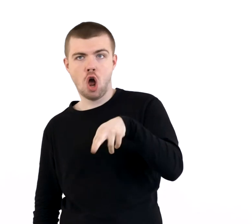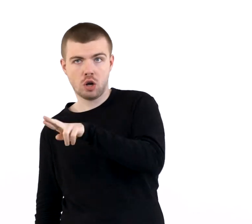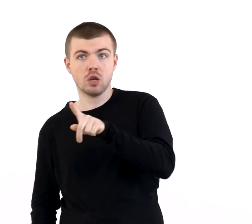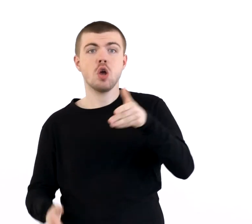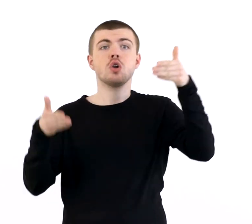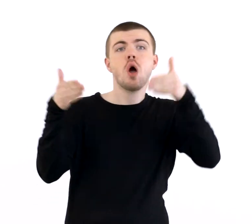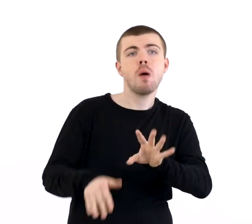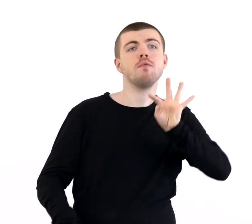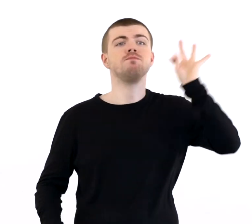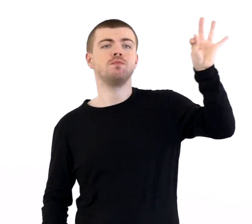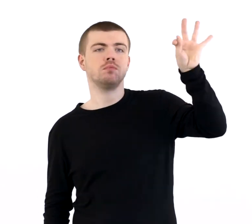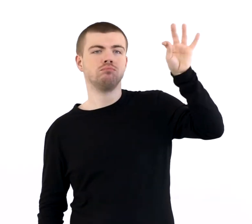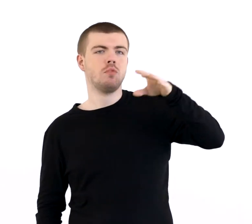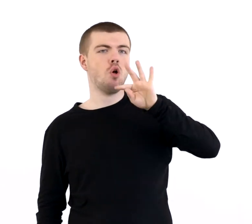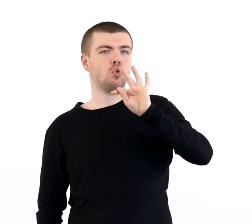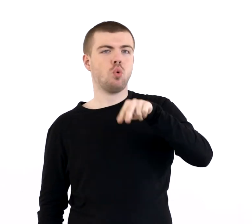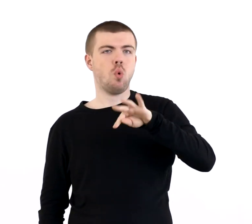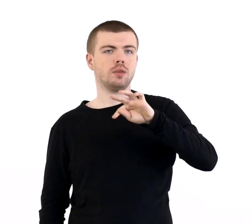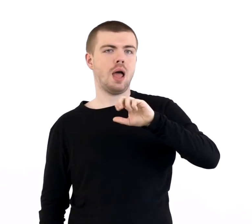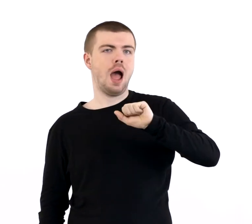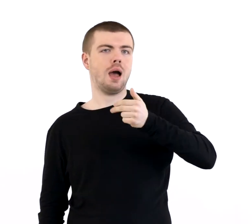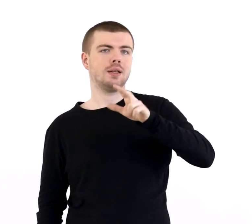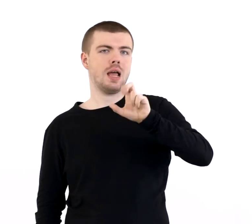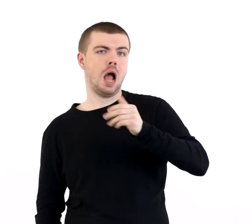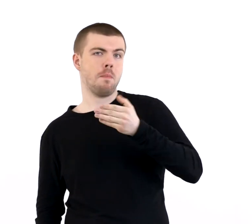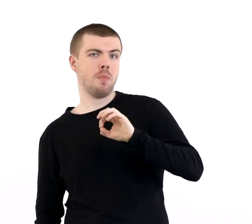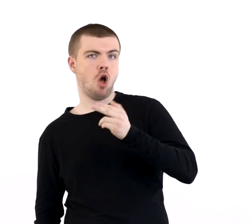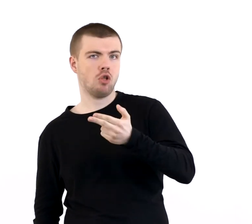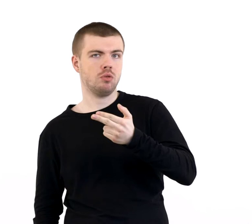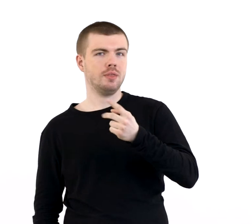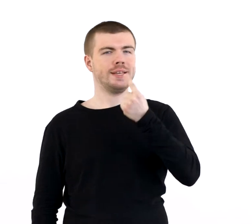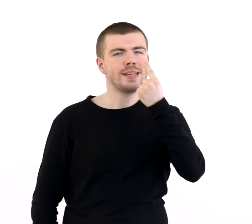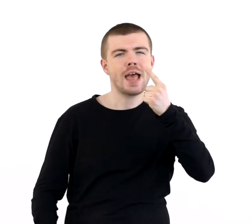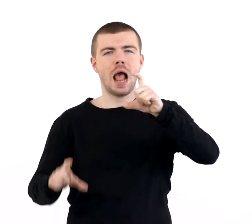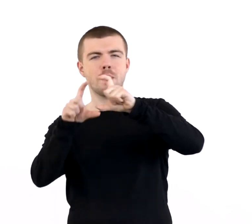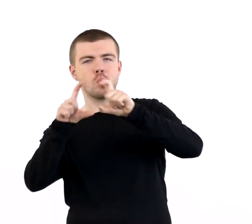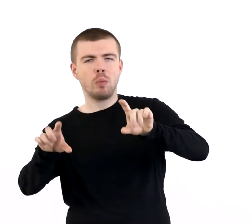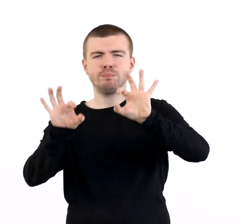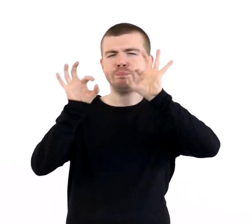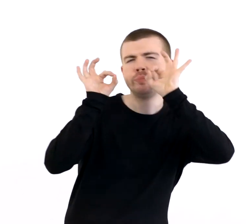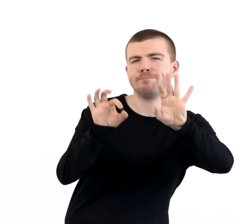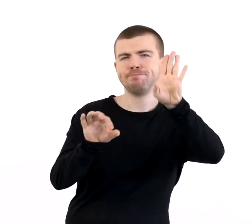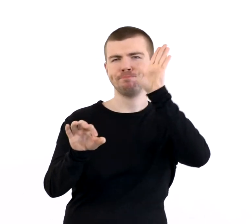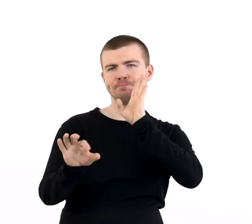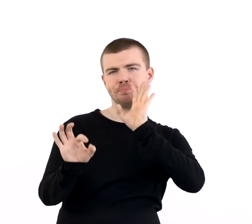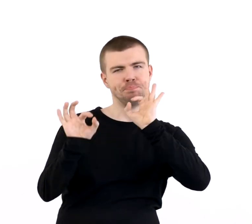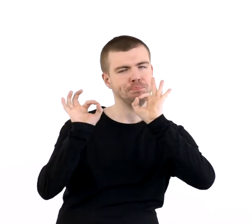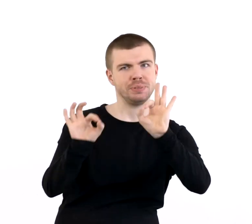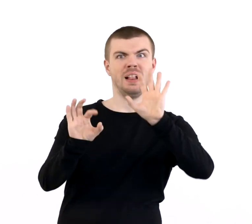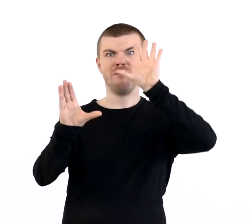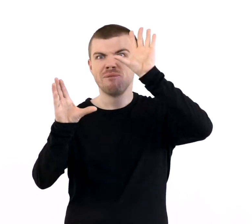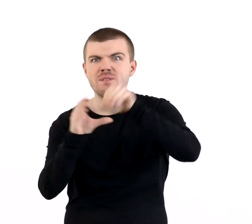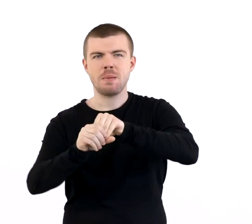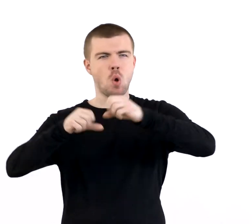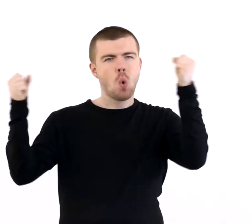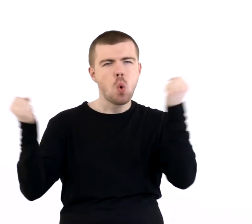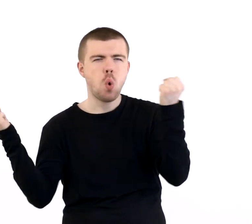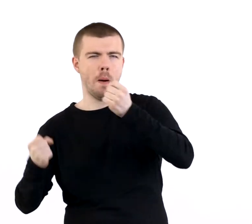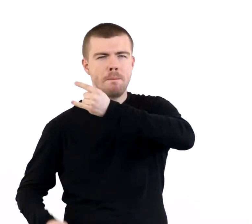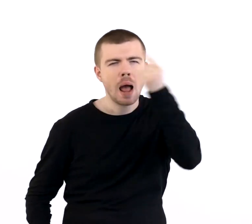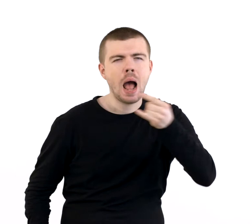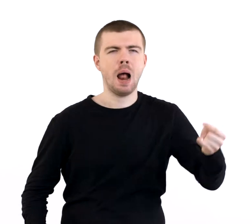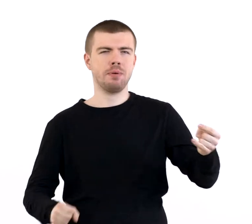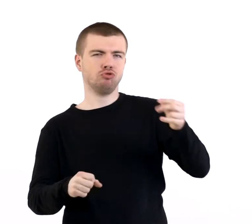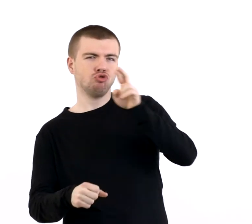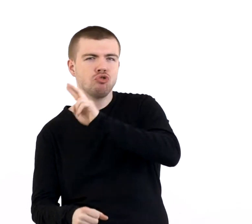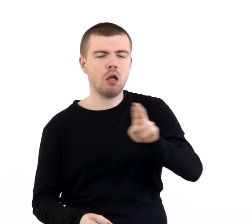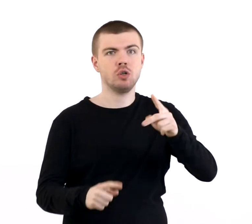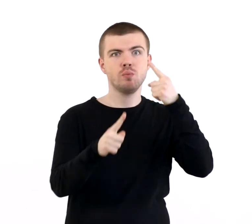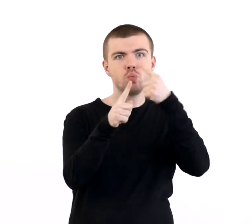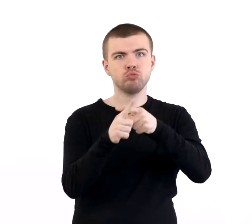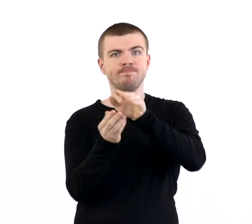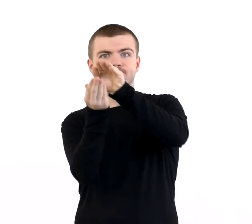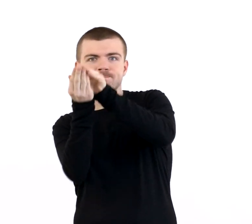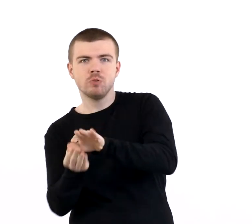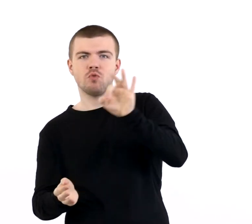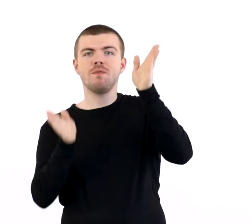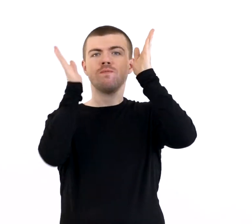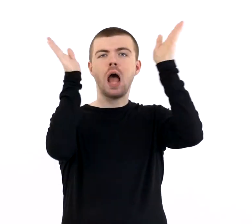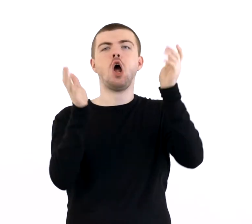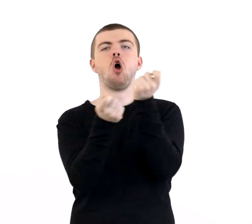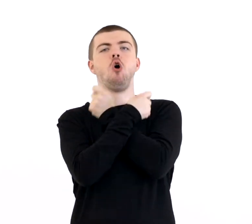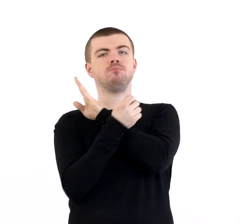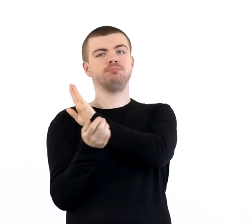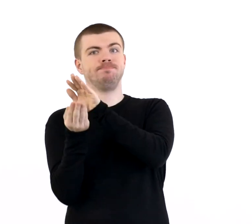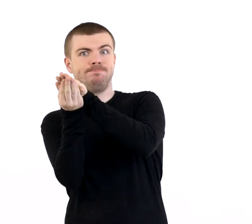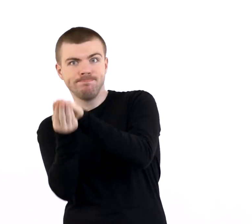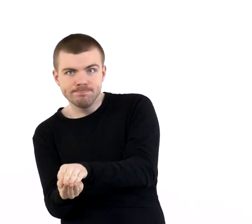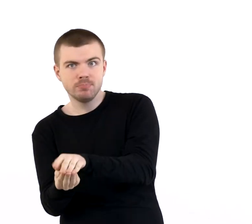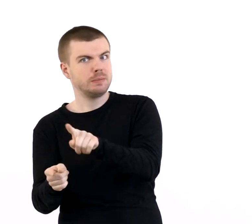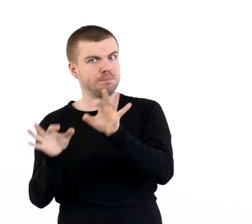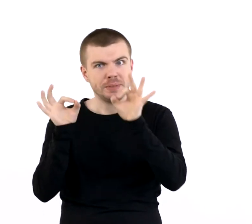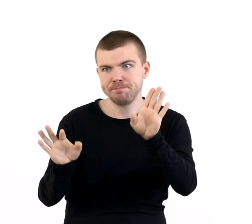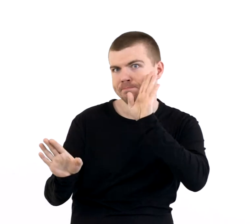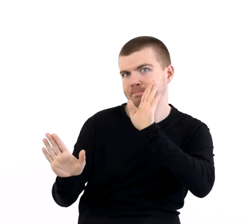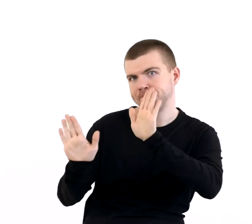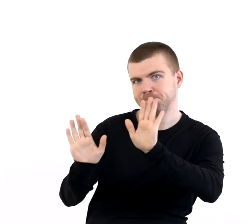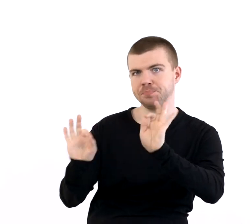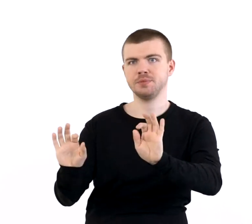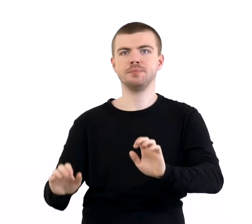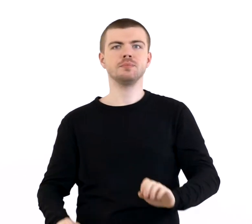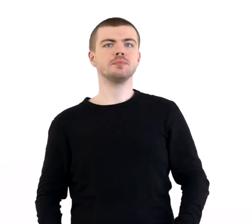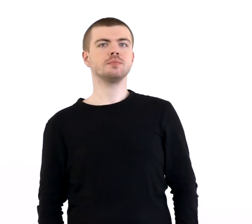jako jedyny zachowany w całości grobowiec faraona z zachowanym bogatym wyposażeniem i jedyną dobrze zachowaną mumią faraona.